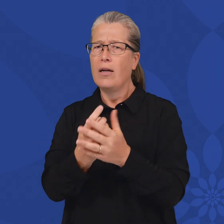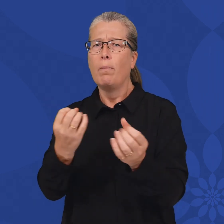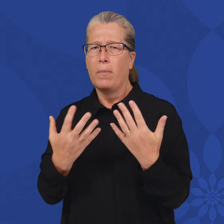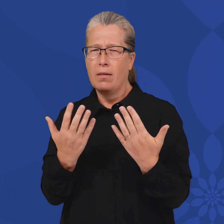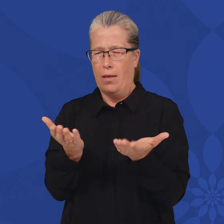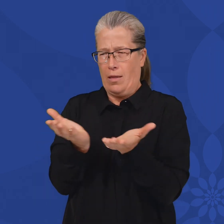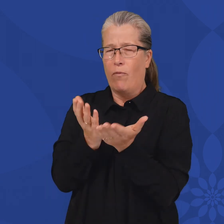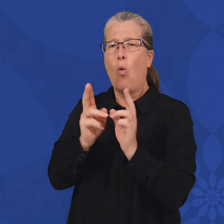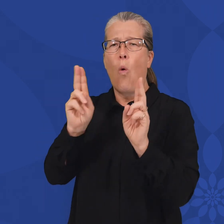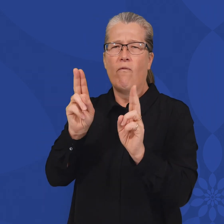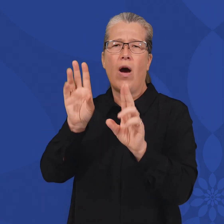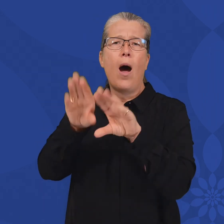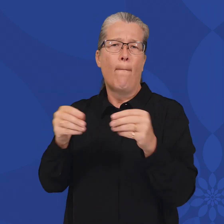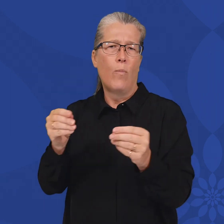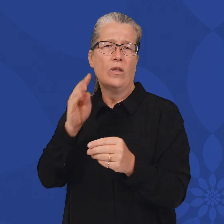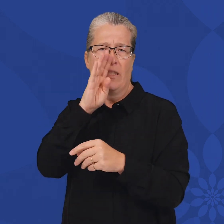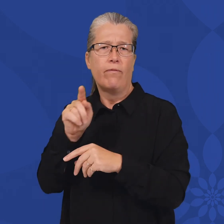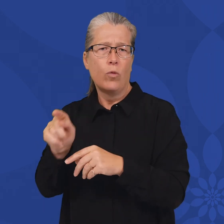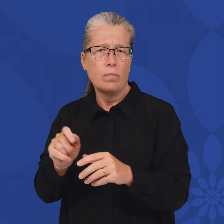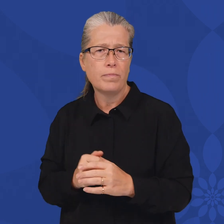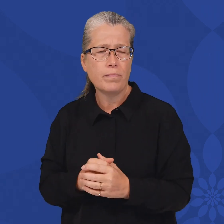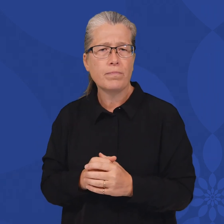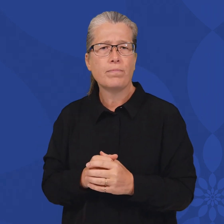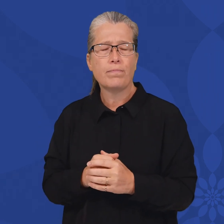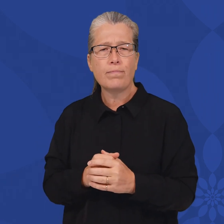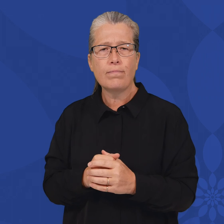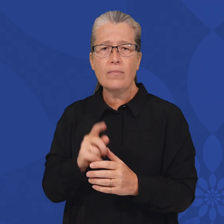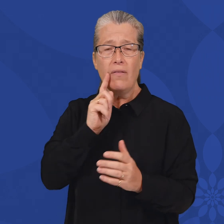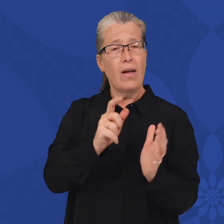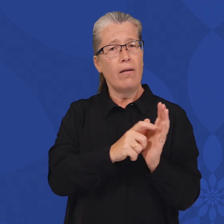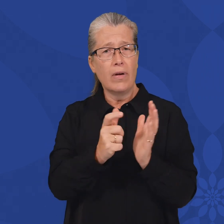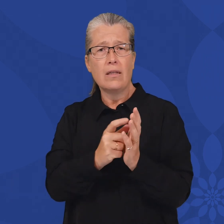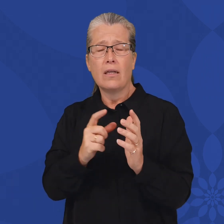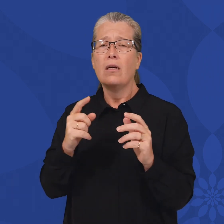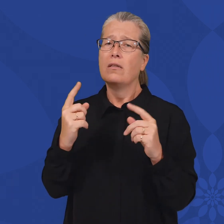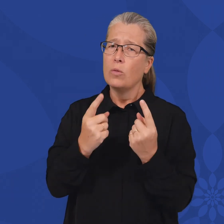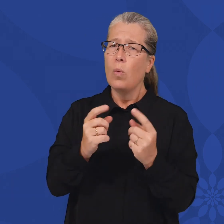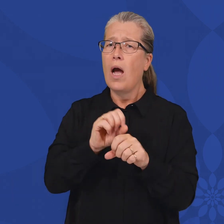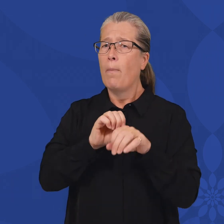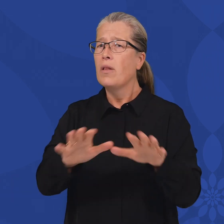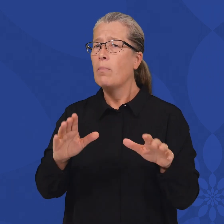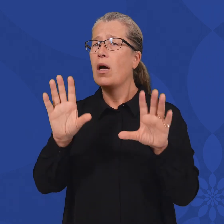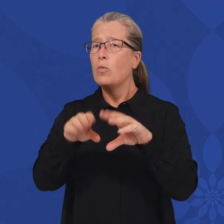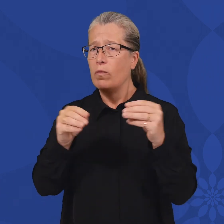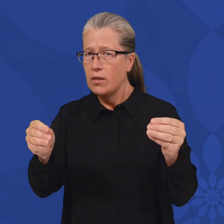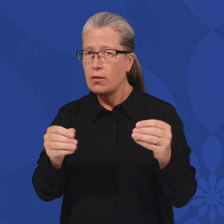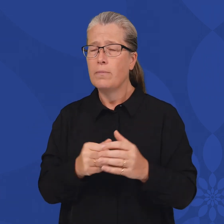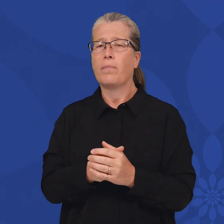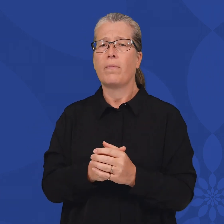i befolkningen än vad som rapporteras. Det epidemiologiska läget redovisas varje vecka.